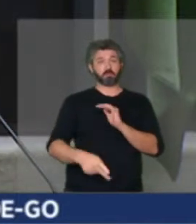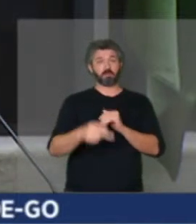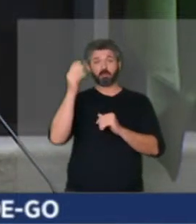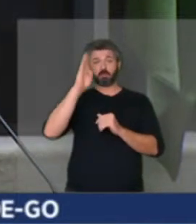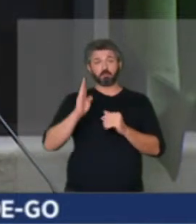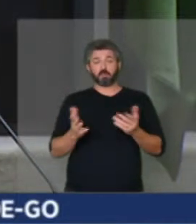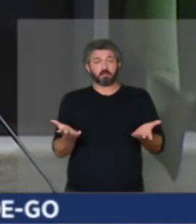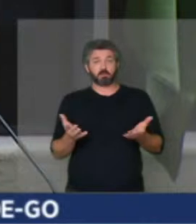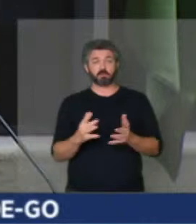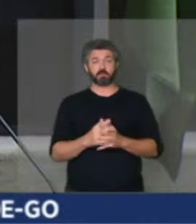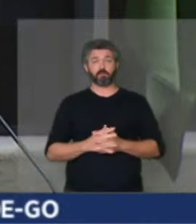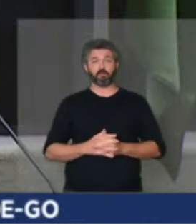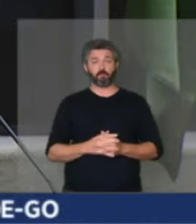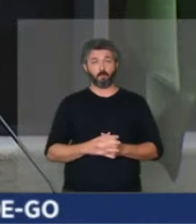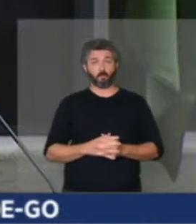BRASIL. E ESTE CASO DO MINISTRO PAULO GUEDES É